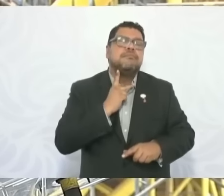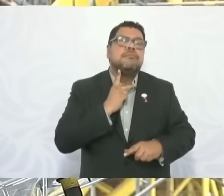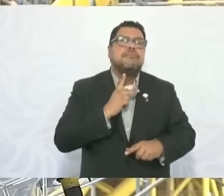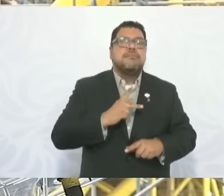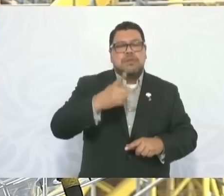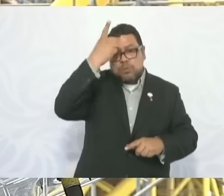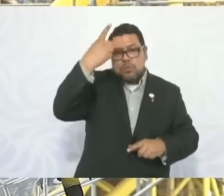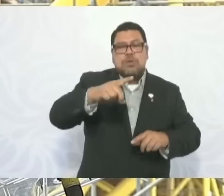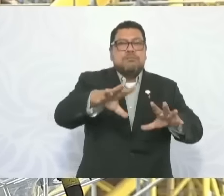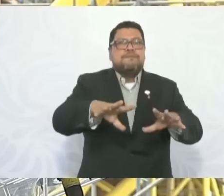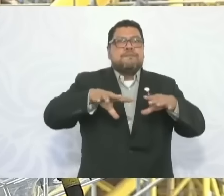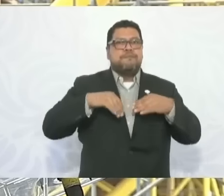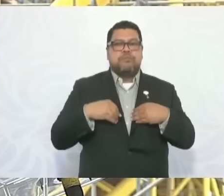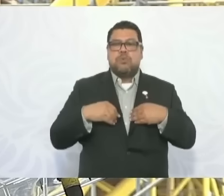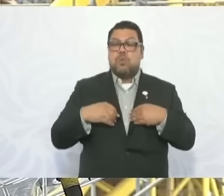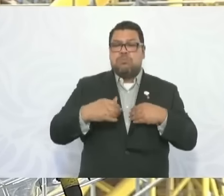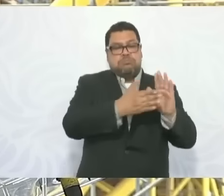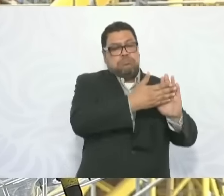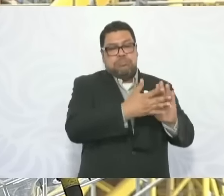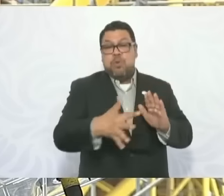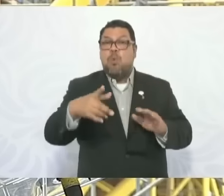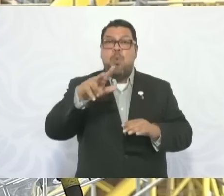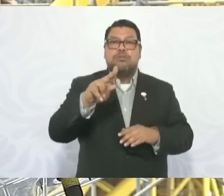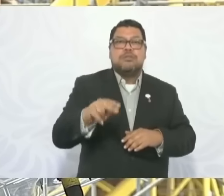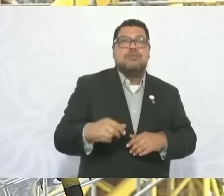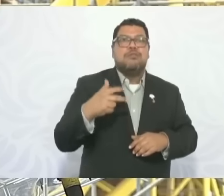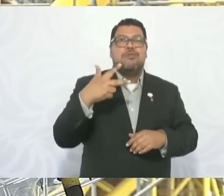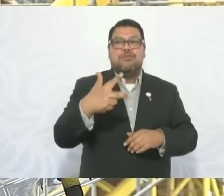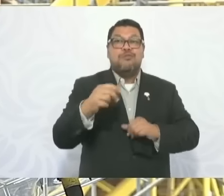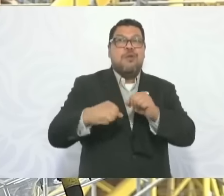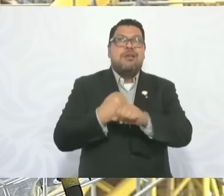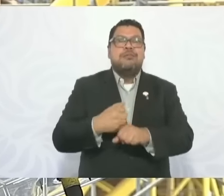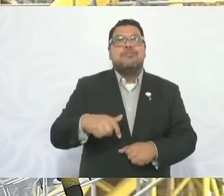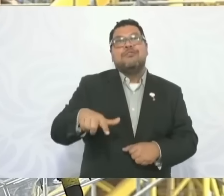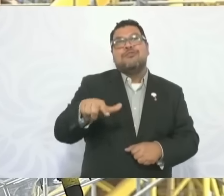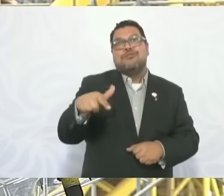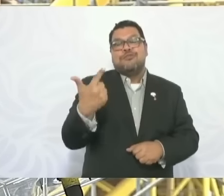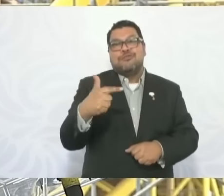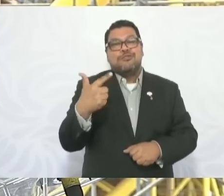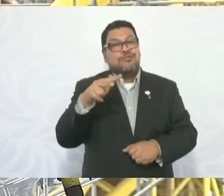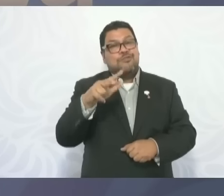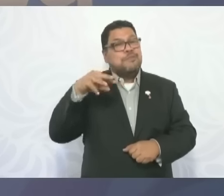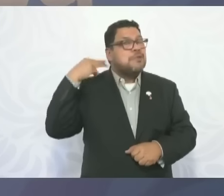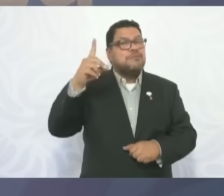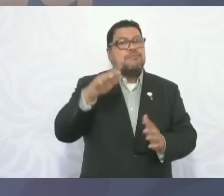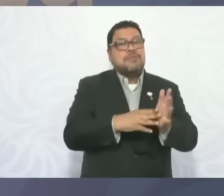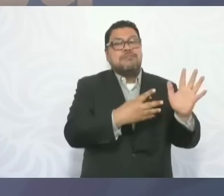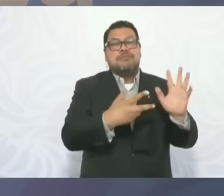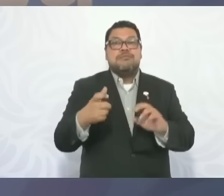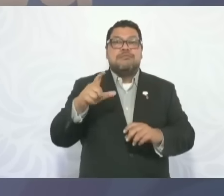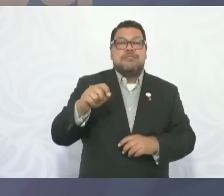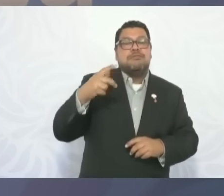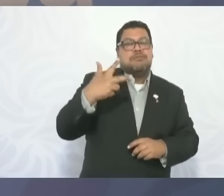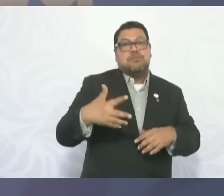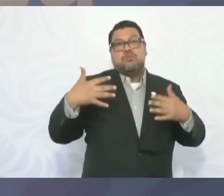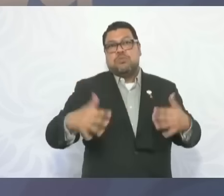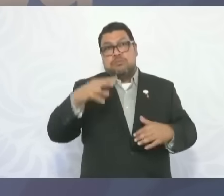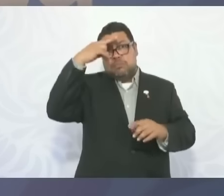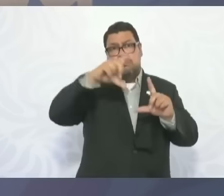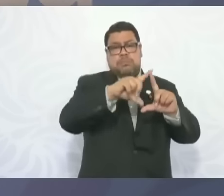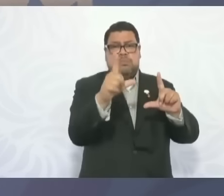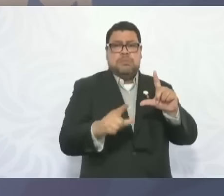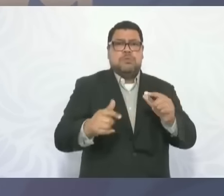años, la noche del 18 de marzo de 1938, México vivió uno de los momentos más decisivos de su